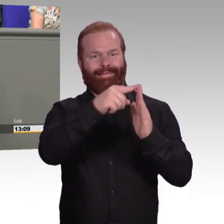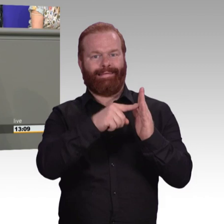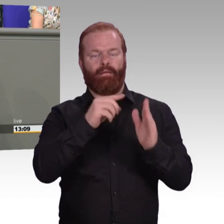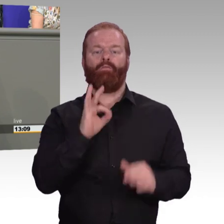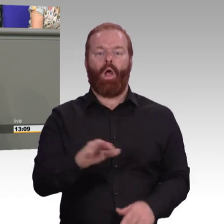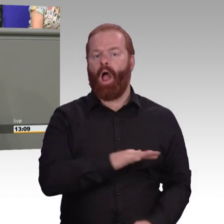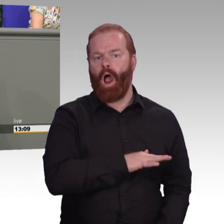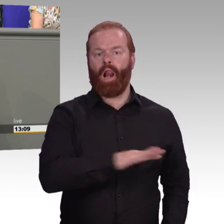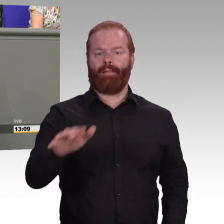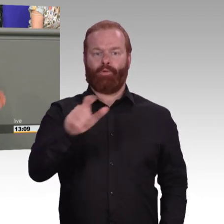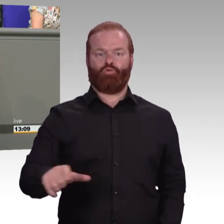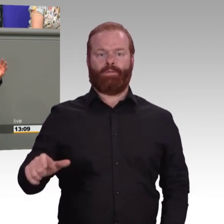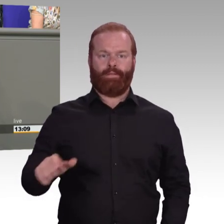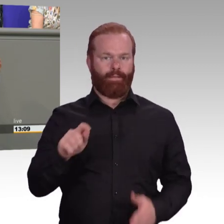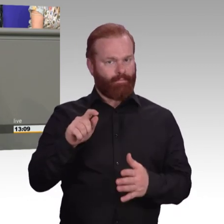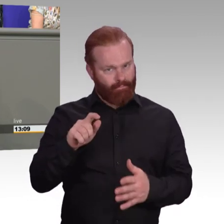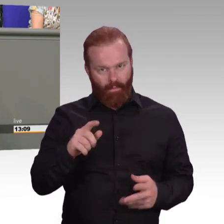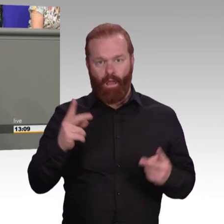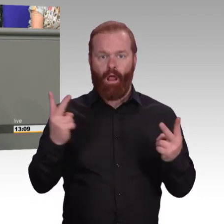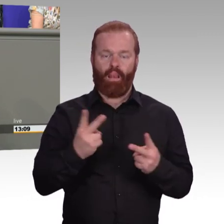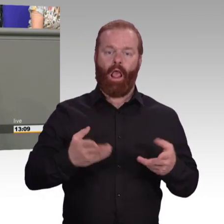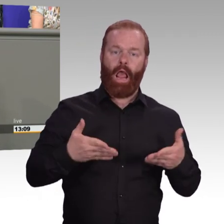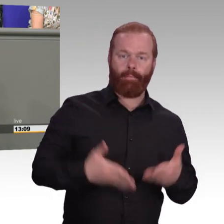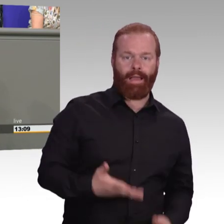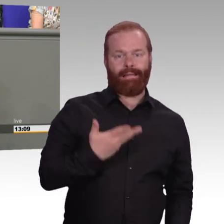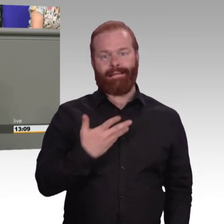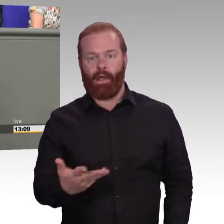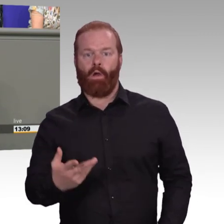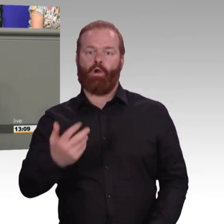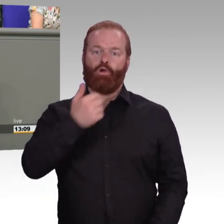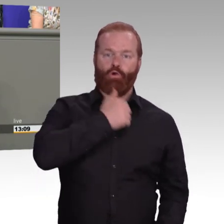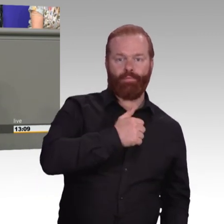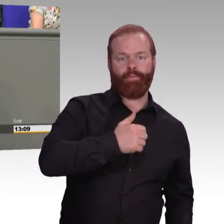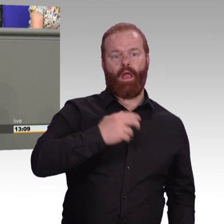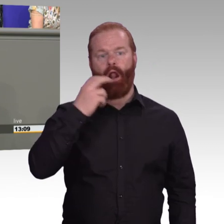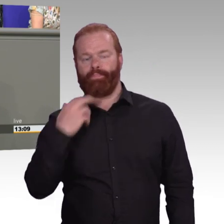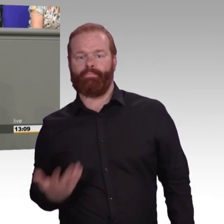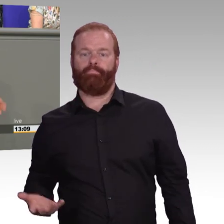ob sie krank oder gesund sind. Das ist zumindest einmal das, was wir als Vorsatz haben